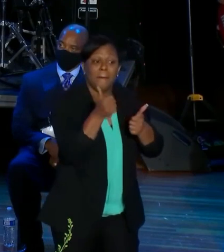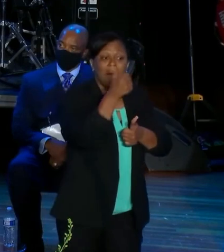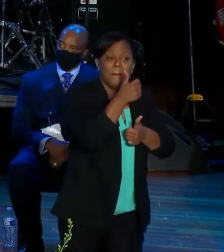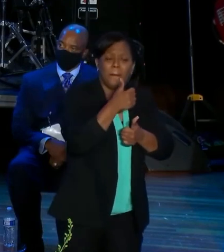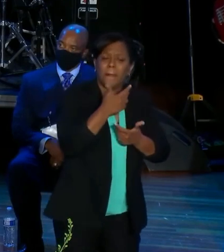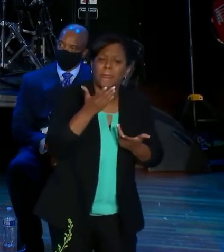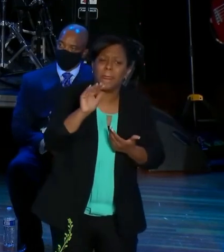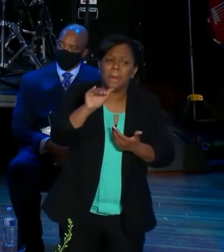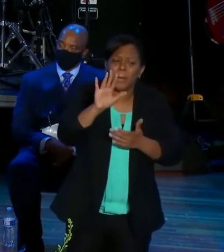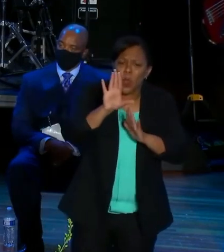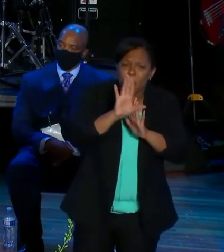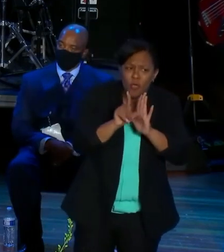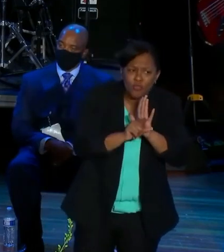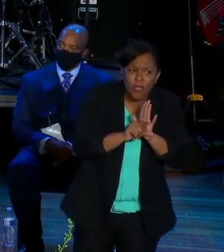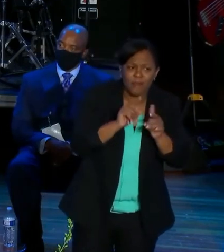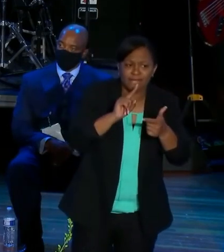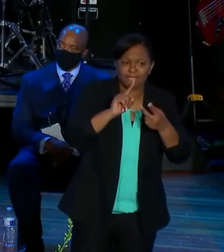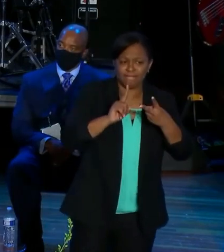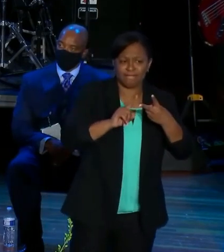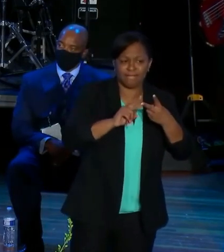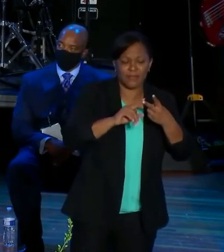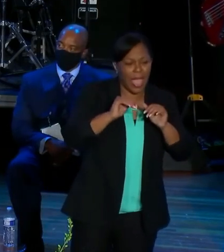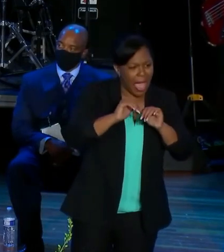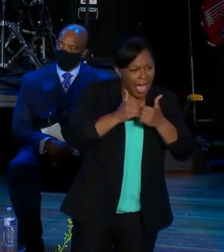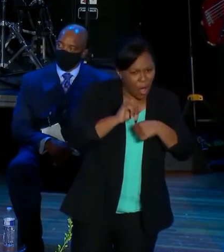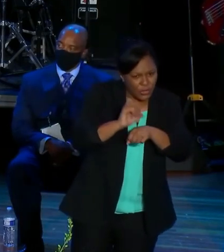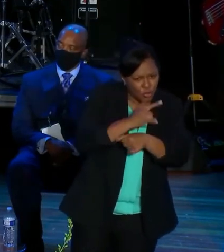Han sa :"Vi måste ändra reglerna när det gäller bakgrunds-historier.